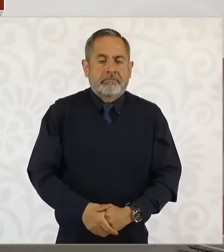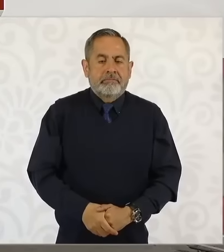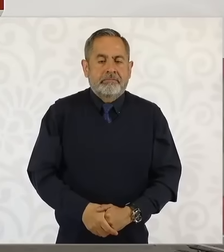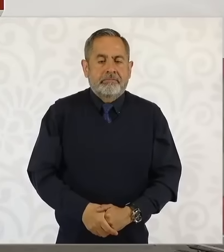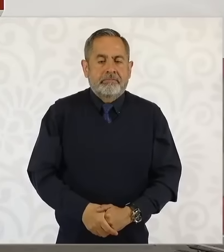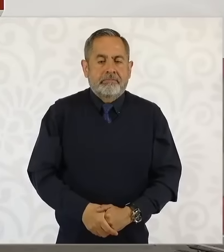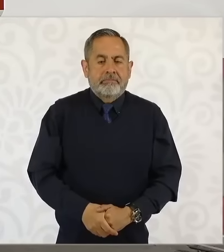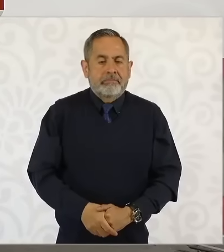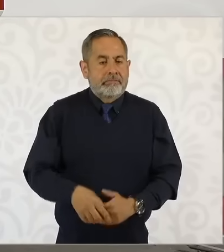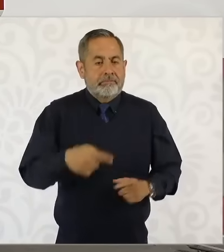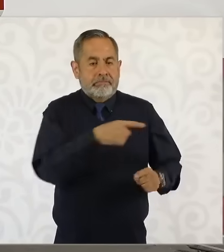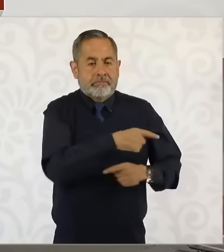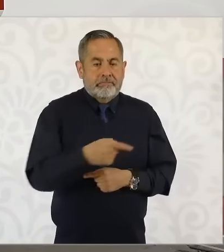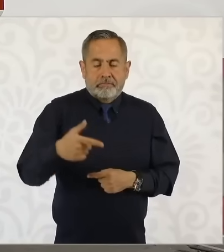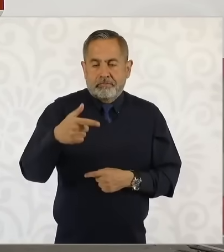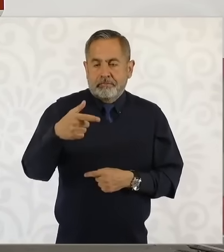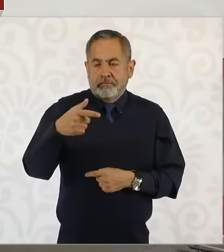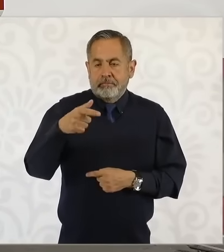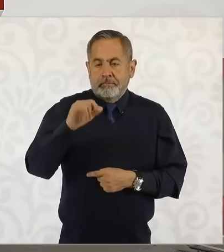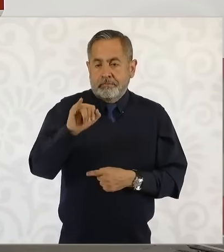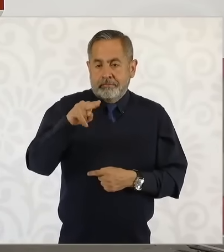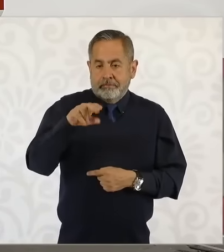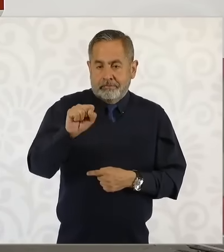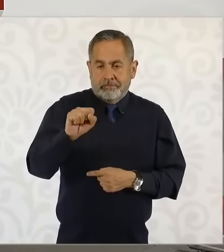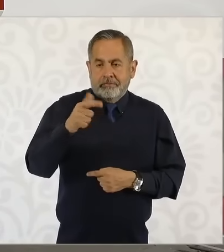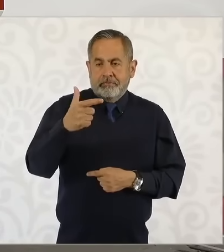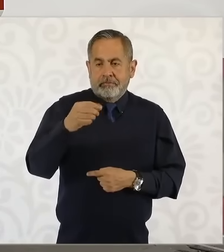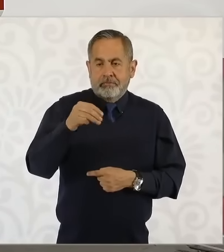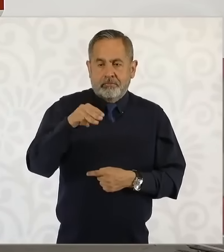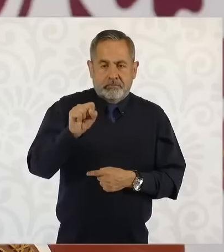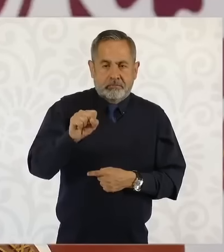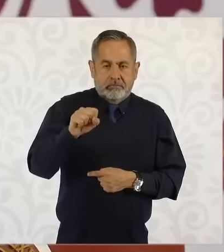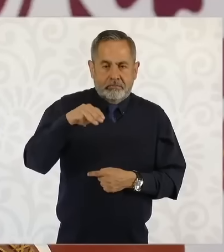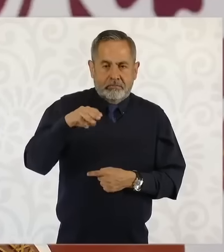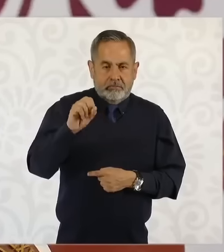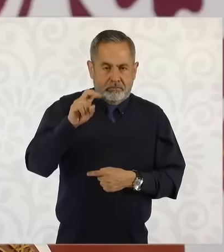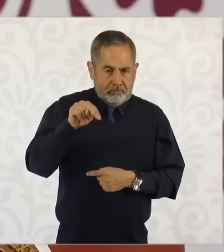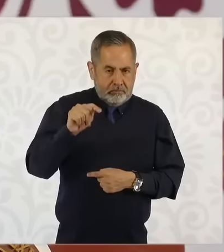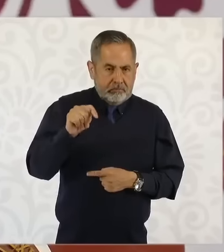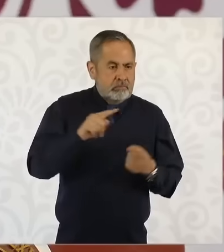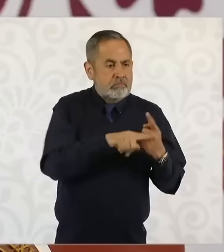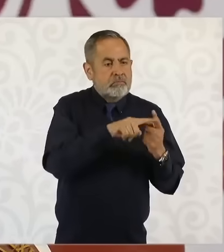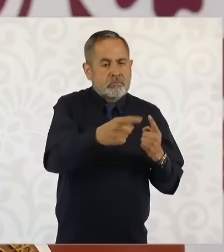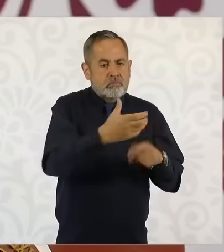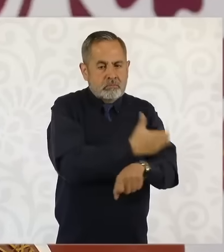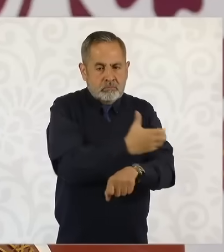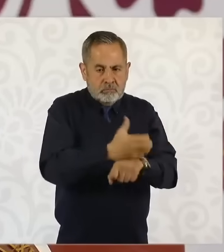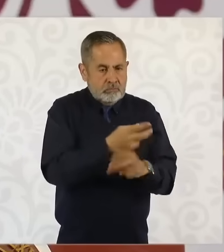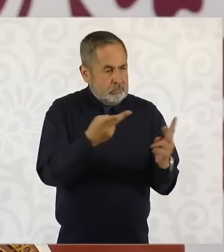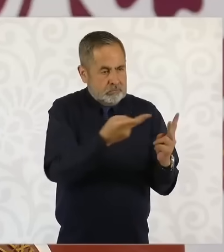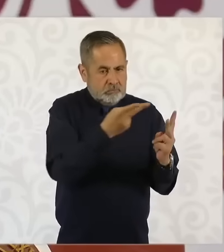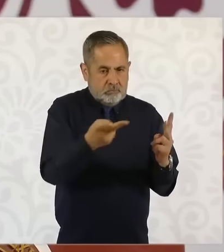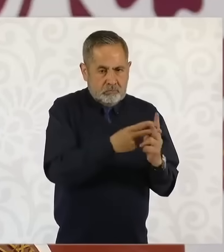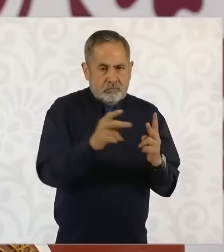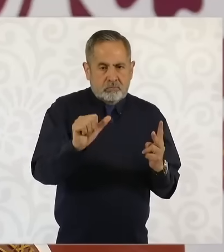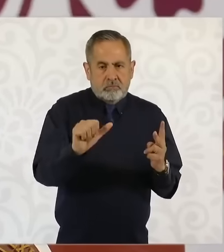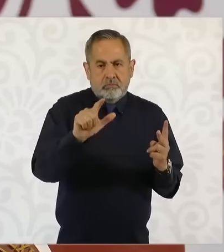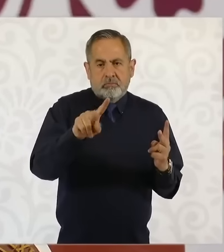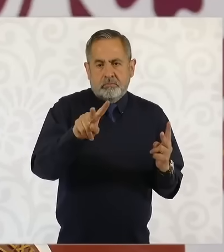Gómez Mont este fue acusado de una serie de fraudes y su y su compañero Álvarez Puga